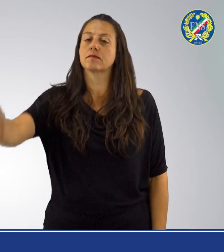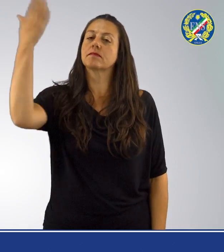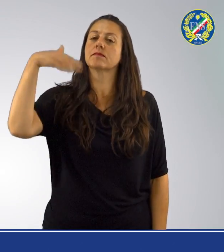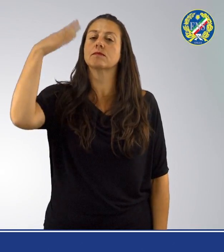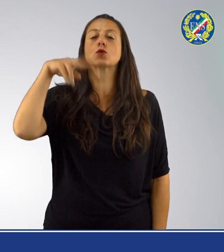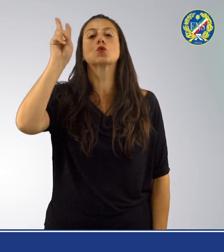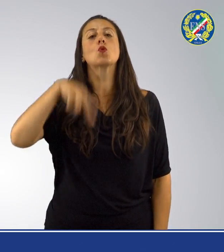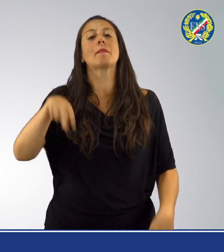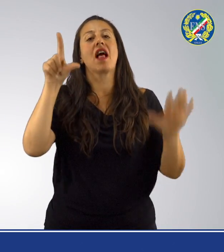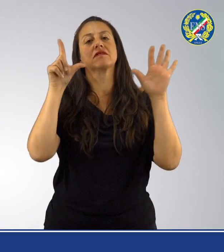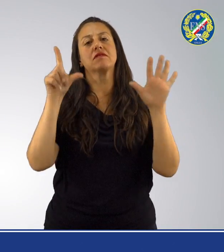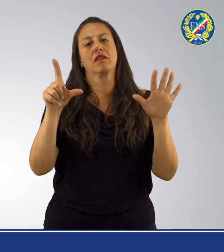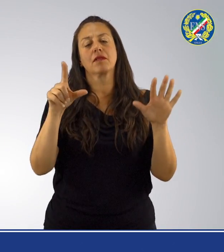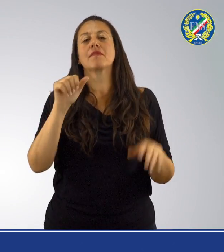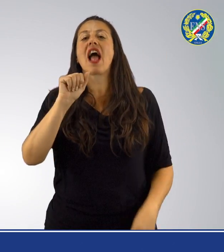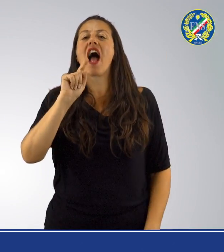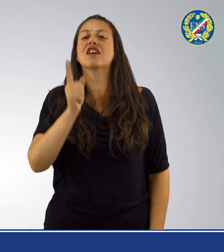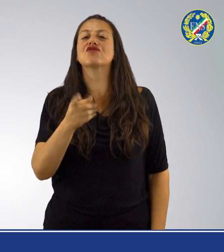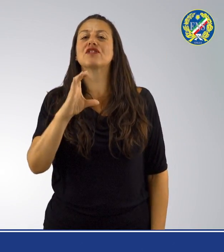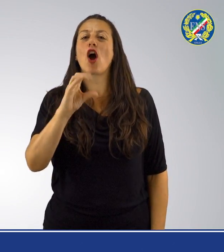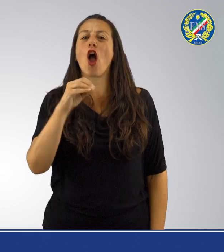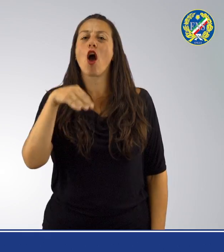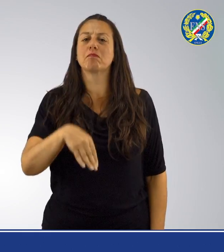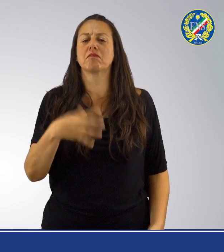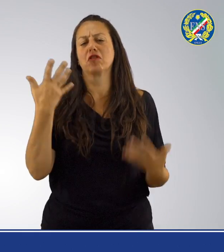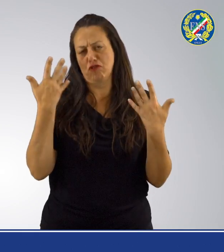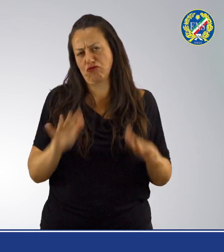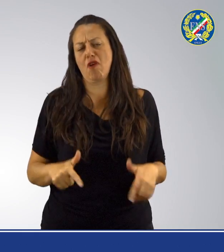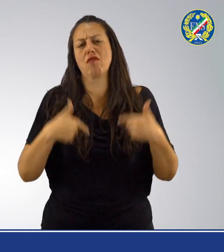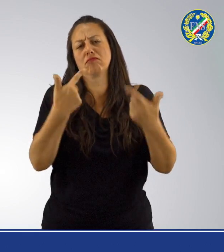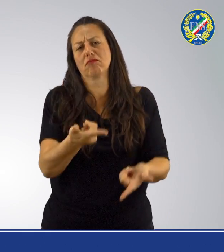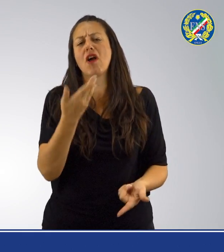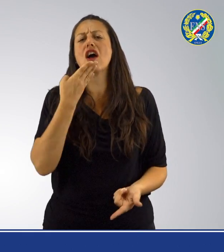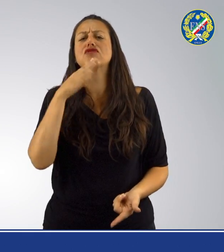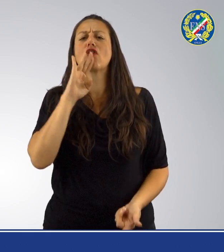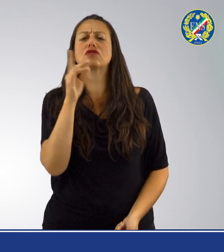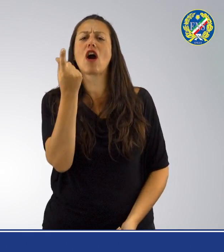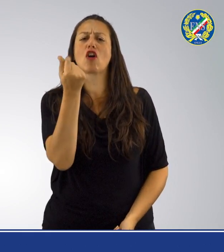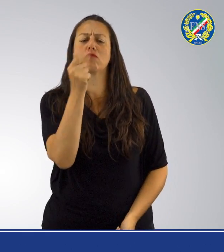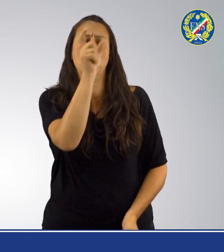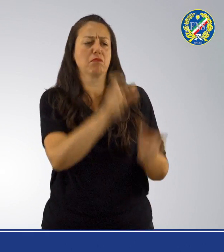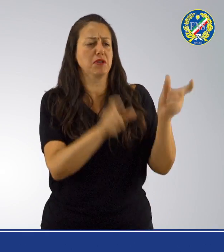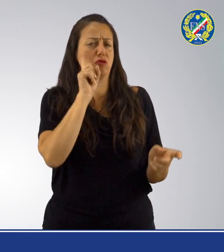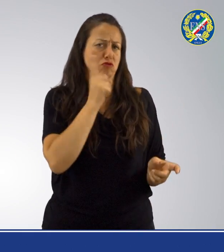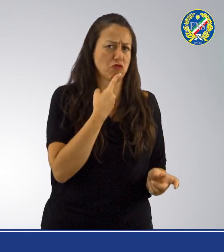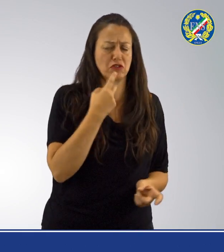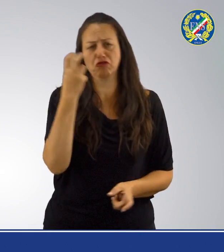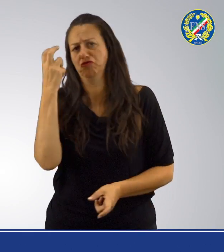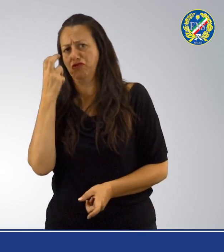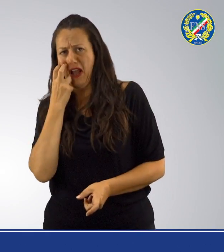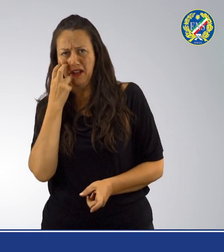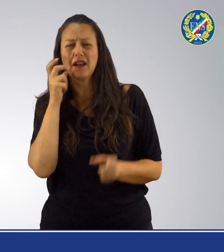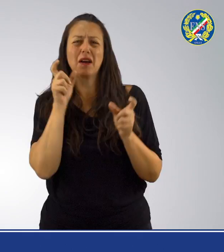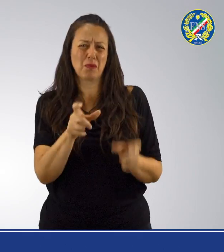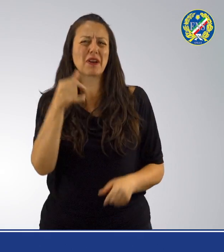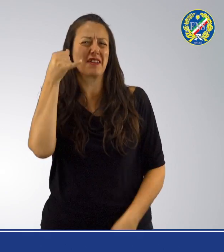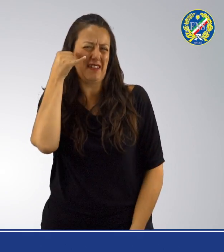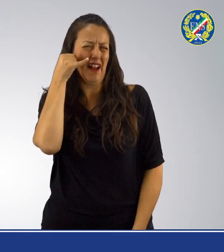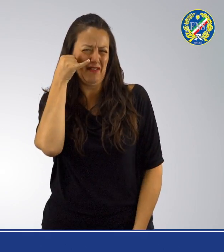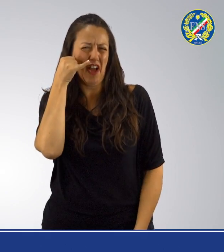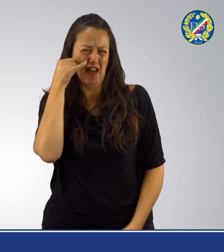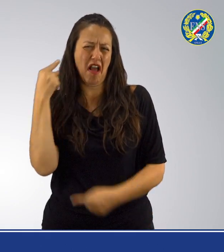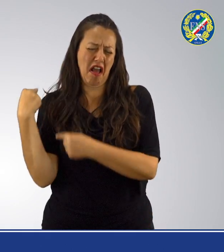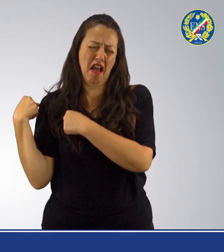Nel 2007 AGCOM ha già pubblicato le agevolazioni economiche per le persone sorde e ciechi sulla telefonia.